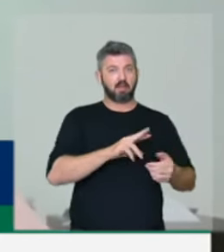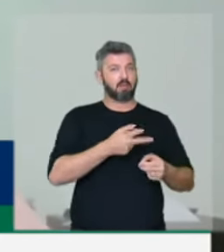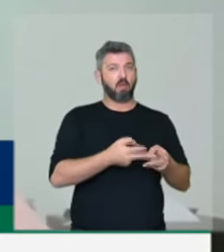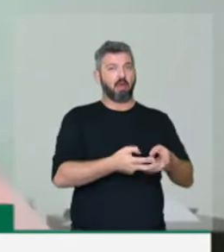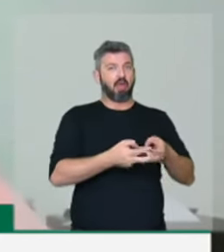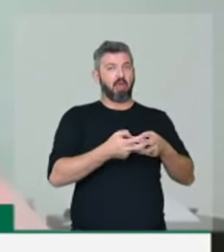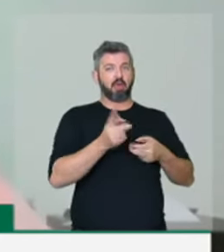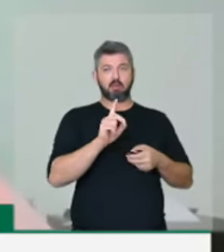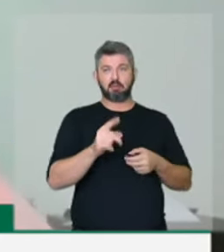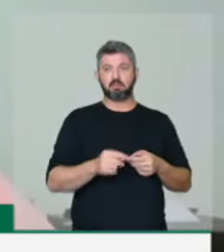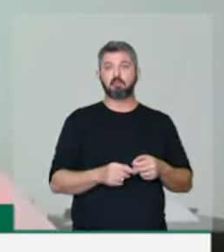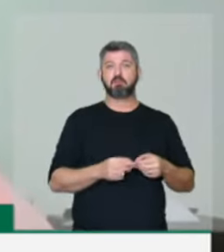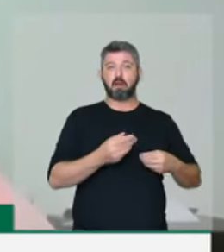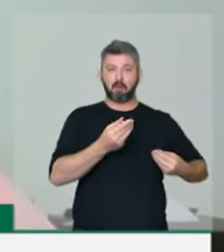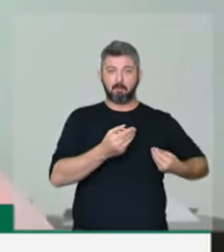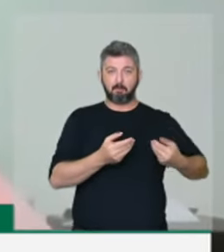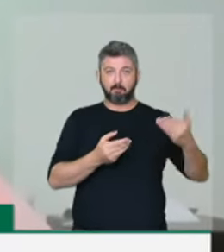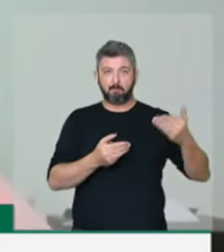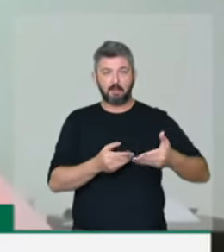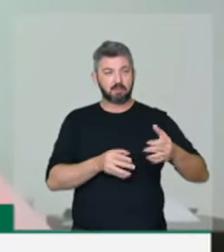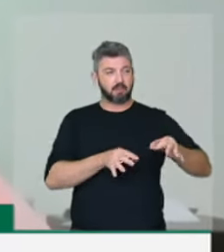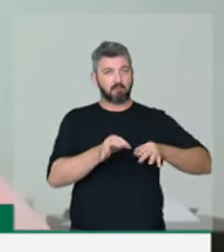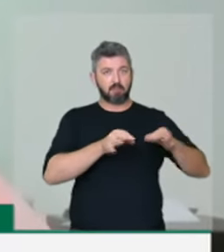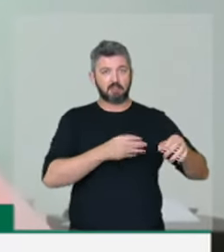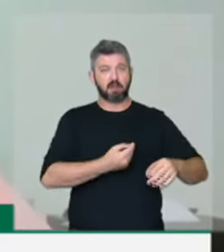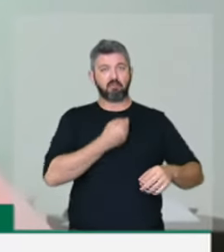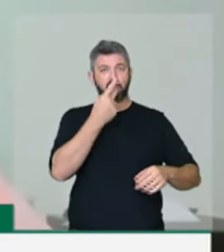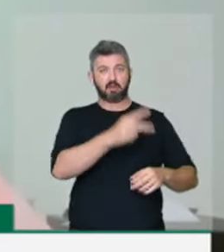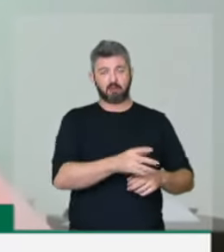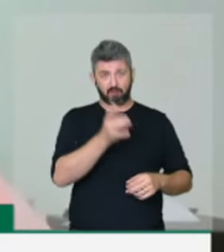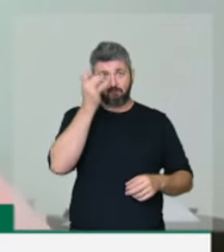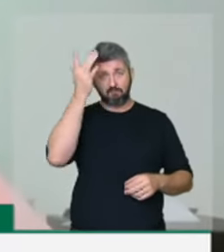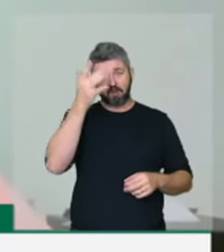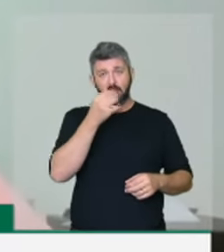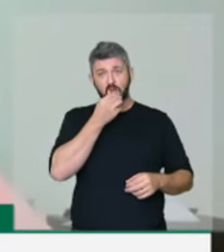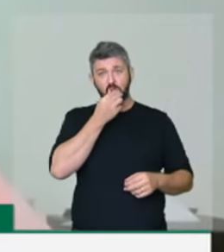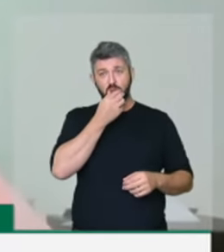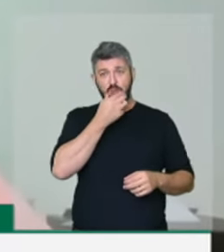EXPLORADOS. PARA PROPOR E PLANEJAR SUA VIDA. ÉFÁCIL PLANEJAR A VIDA NA TERRA DOS OUTROS, QUERO VER PLANEJAR A